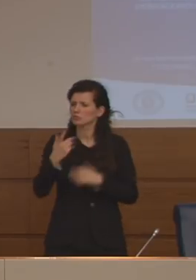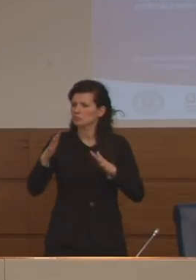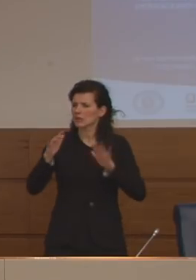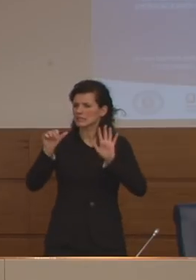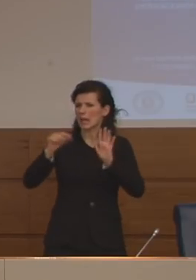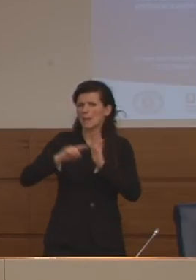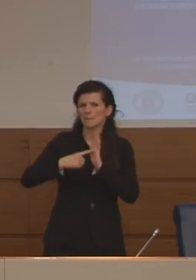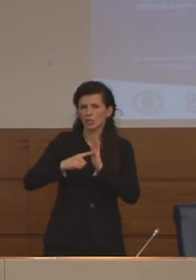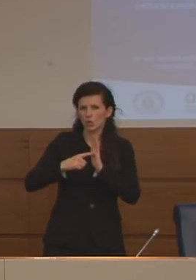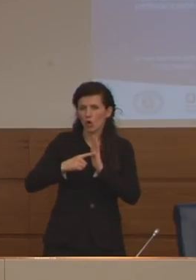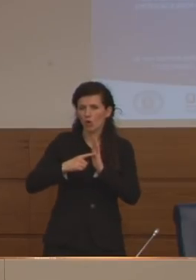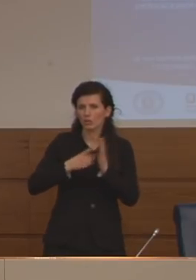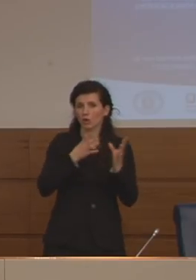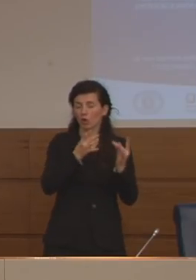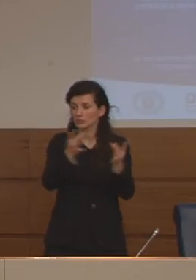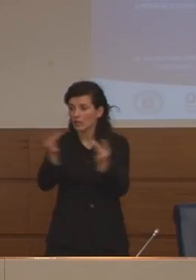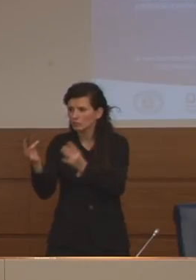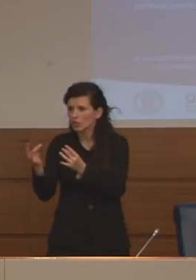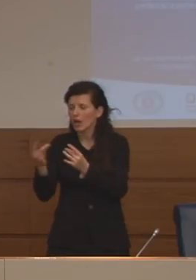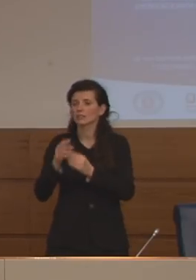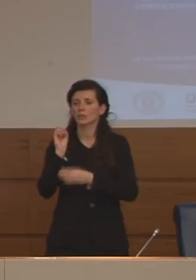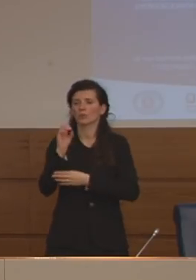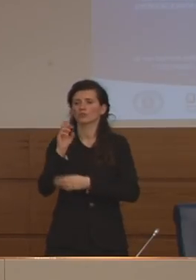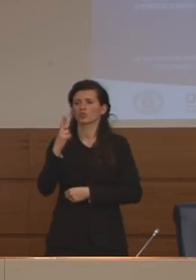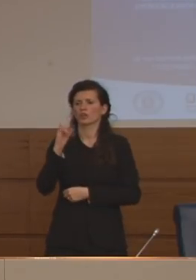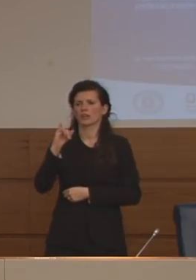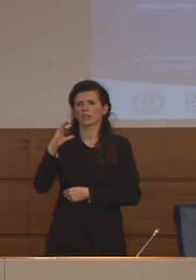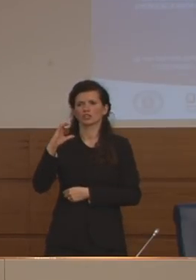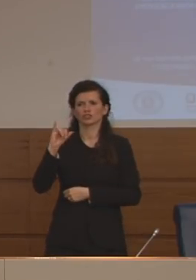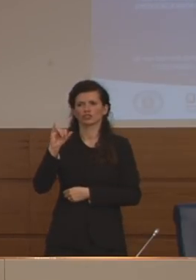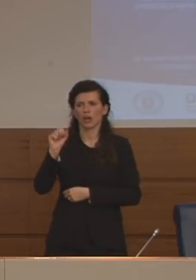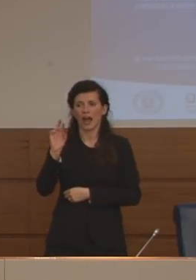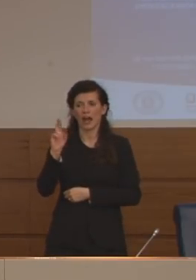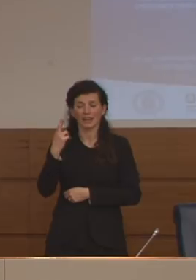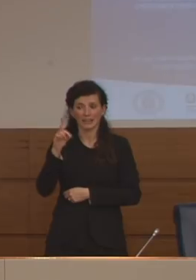ha parlato della possibilità di un 20% della popolazione infetta.